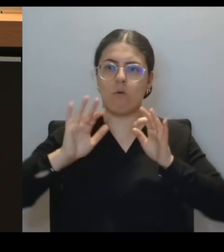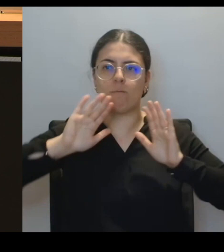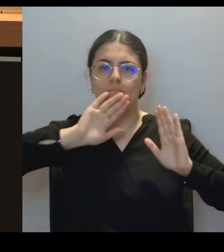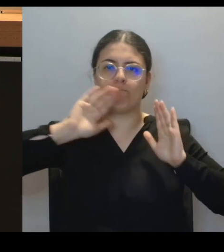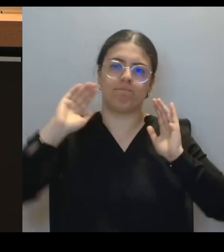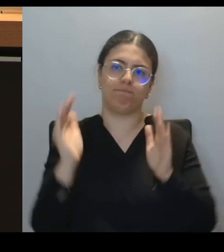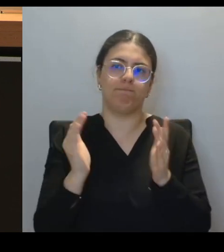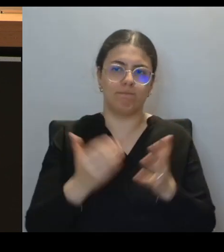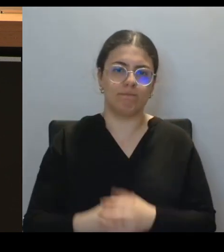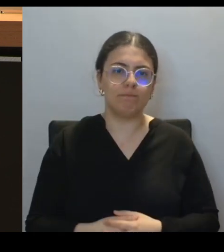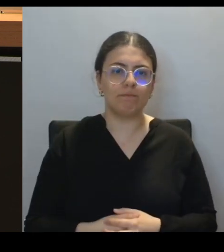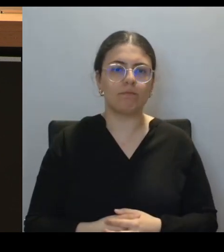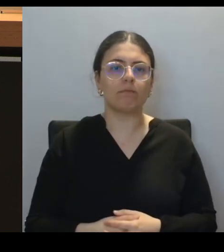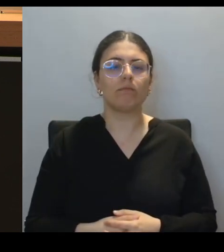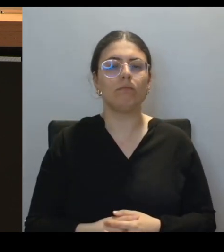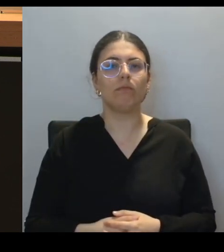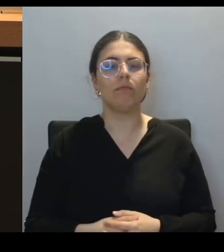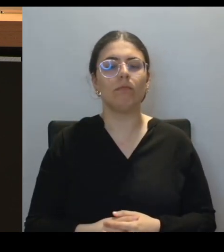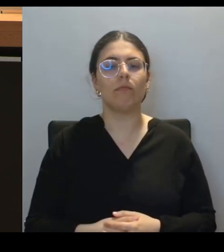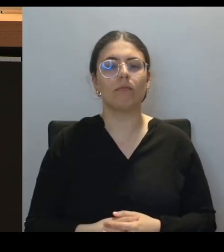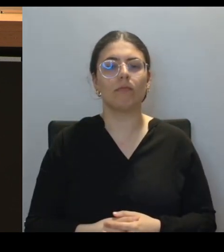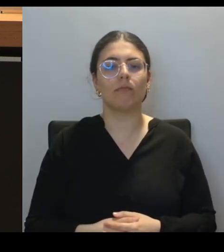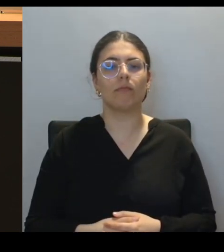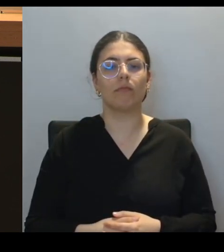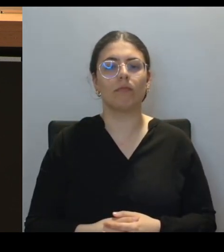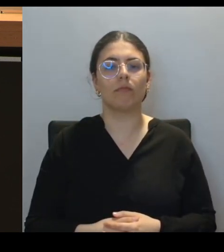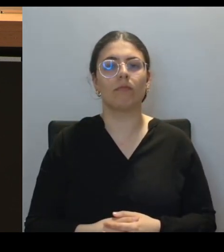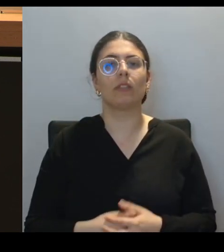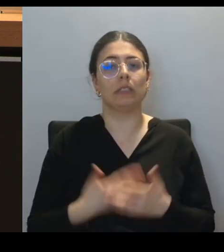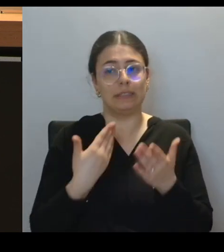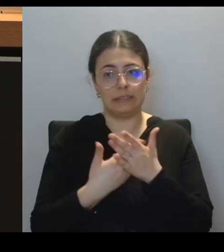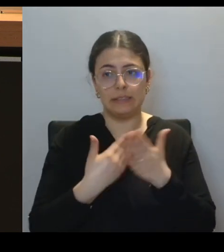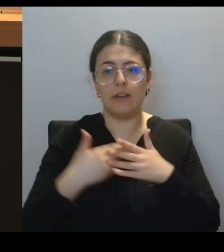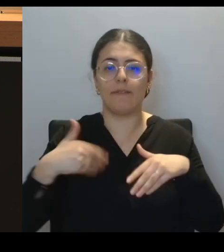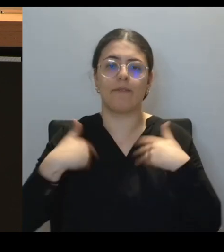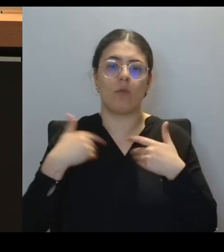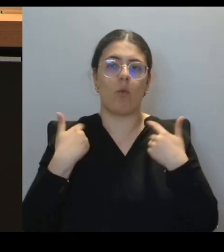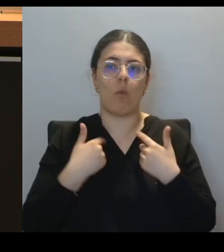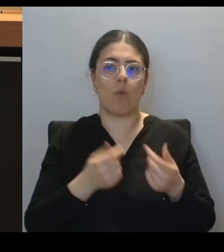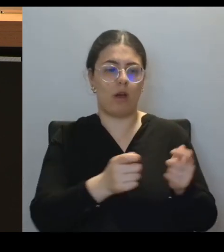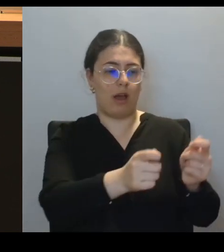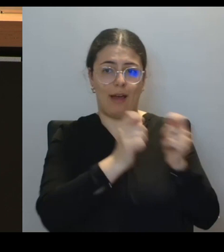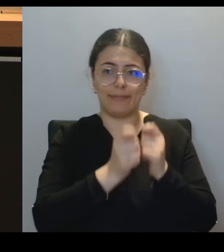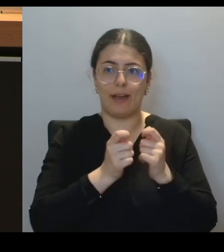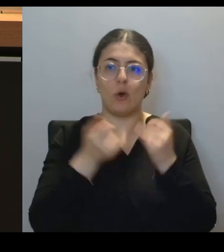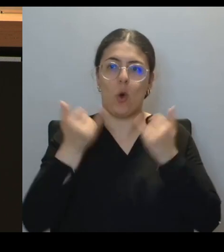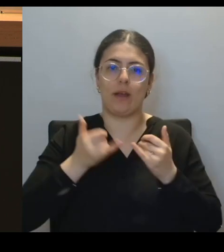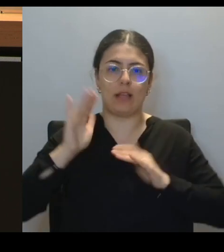Initiative heute dieser Antrag abgestimmt wird. Und ich würde mich wirklich freuen, wenn Kolleginnen und Kollegen